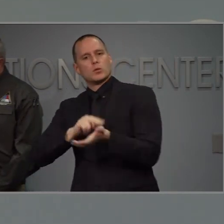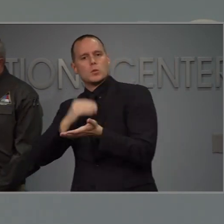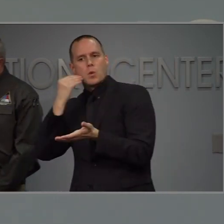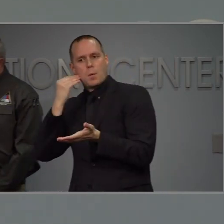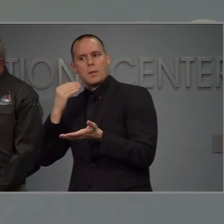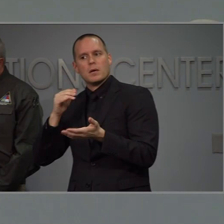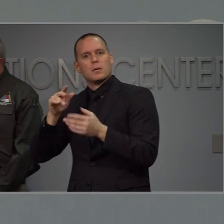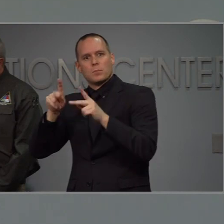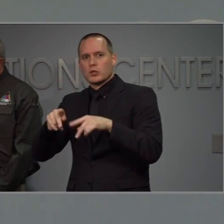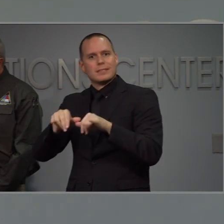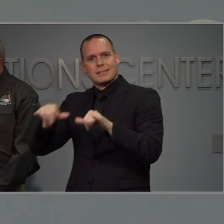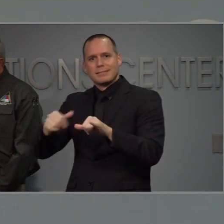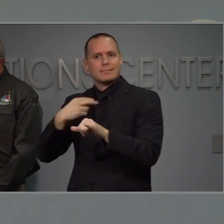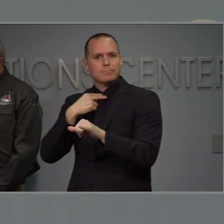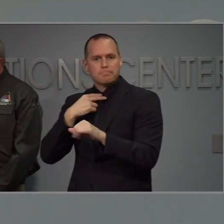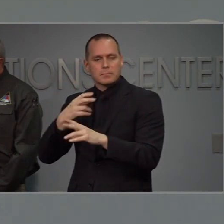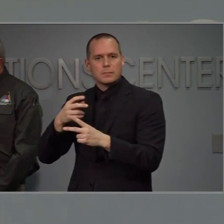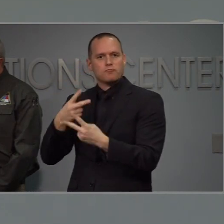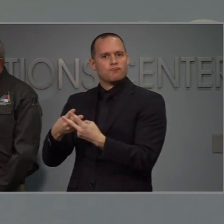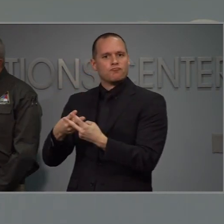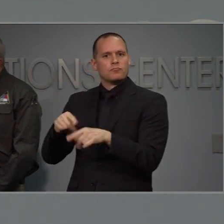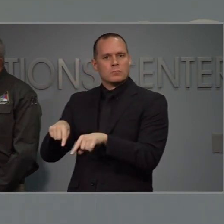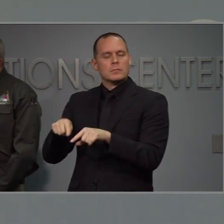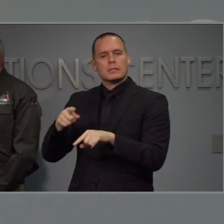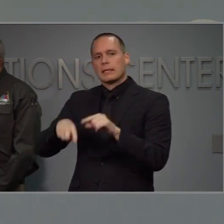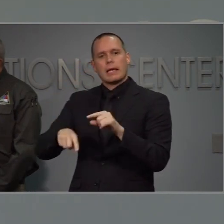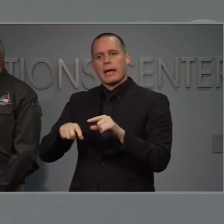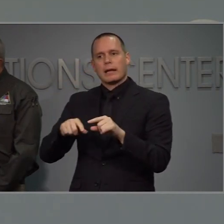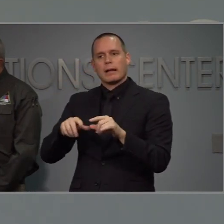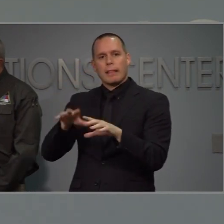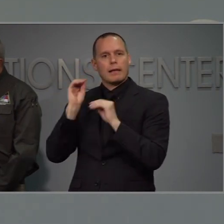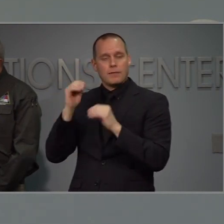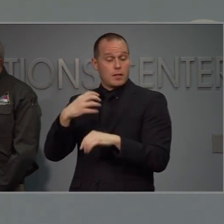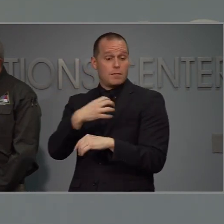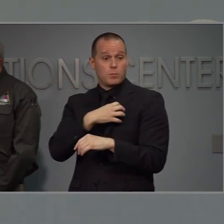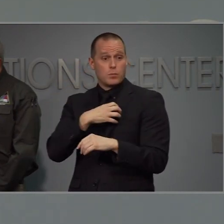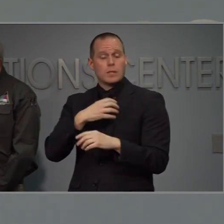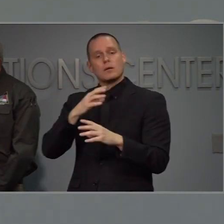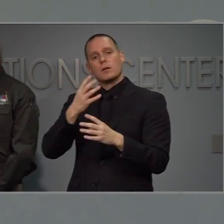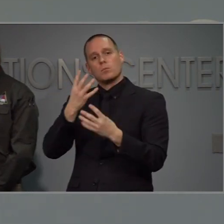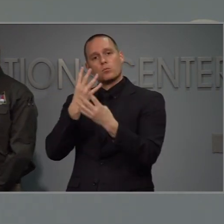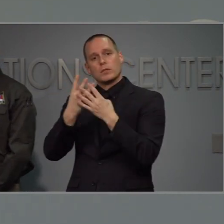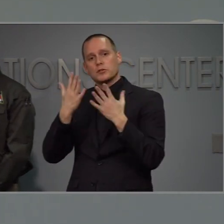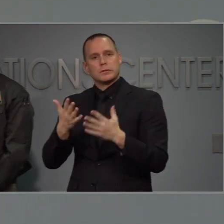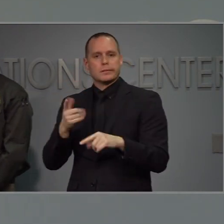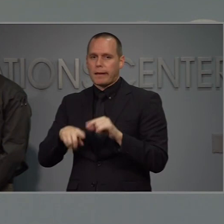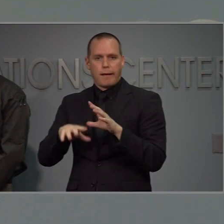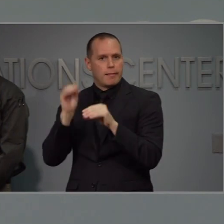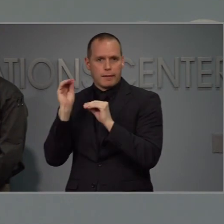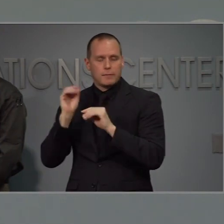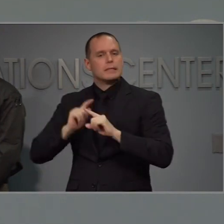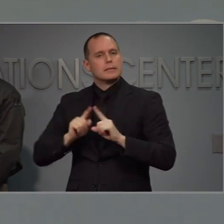procesamiento que son diferentes en un centro de